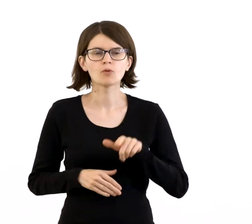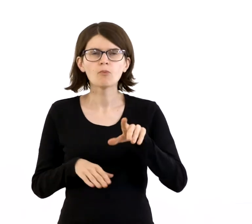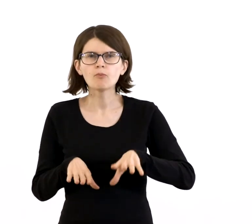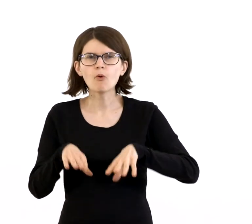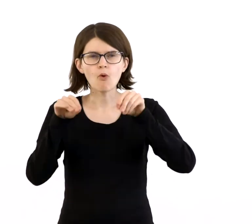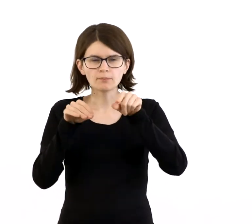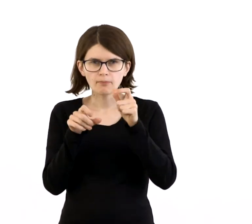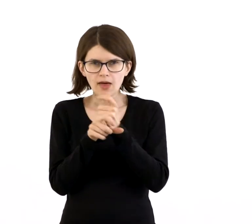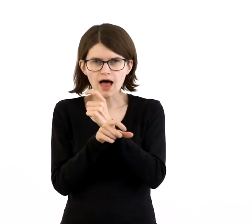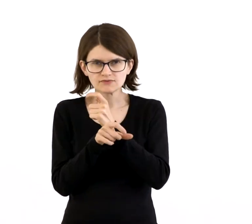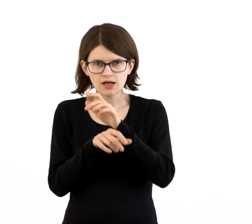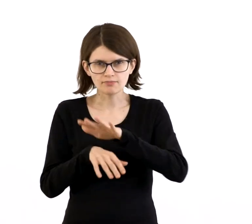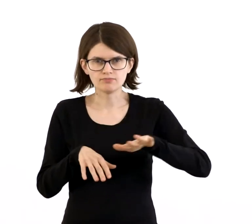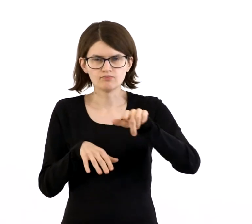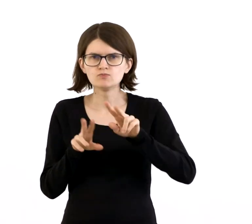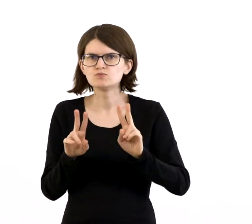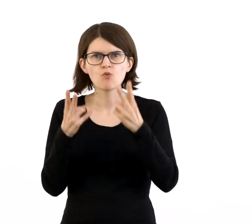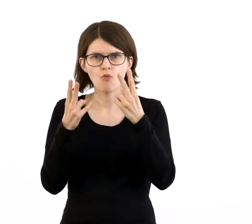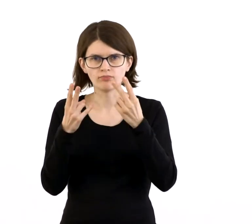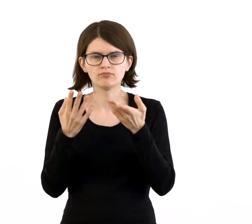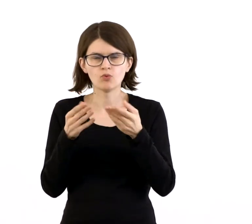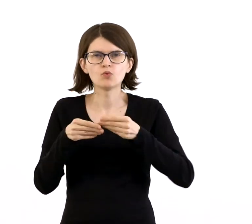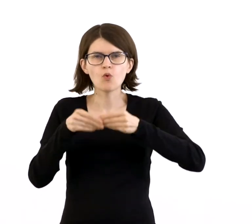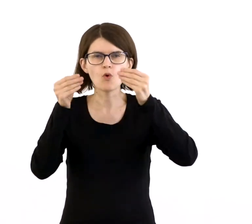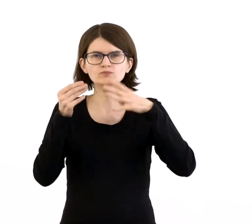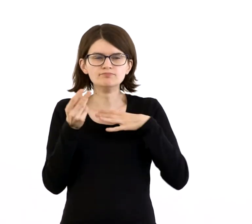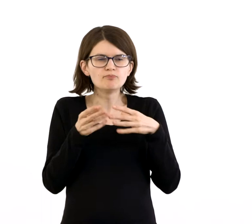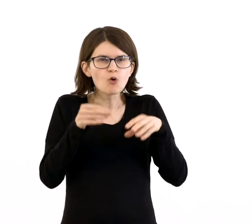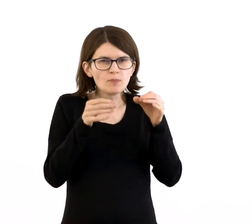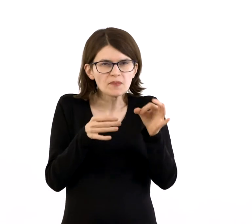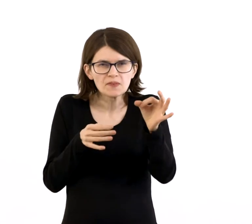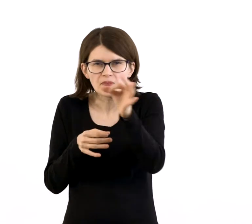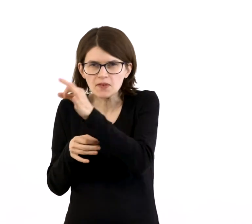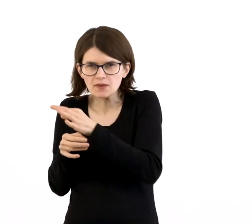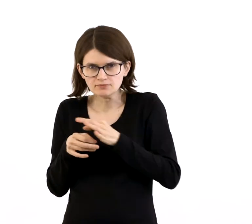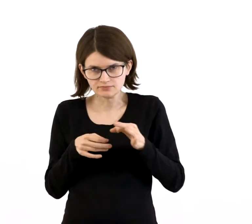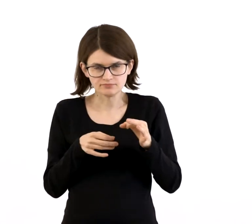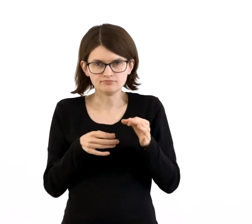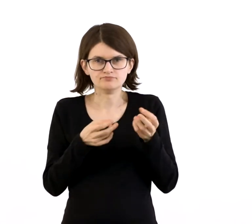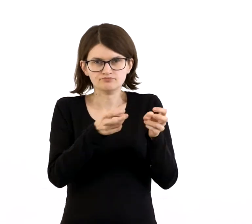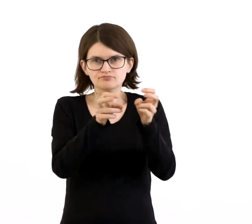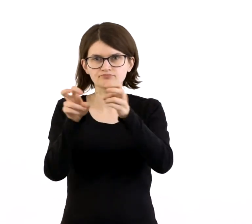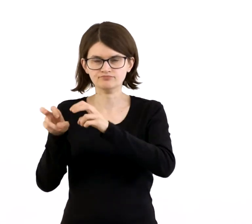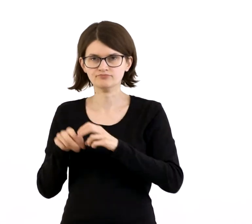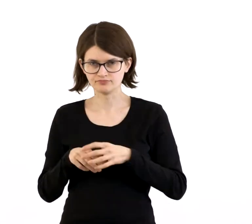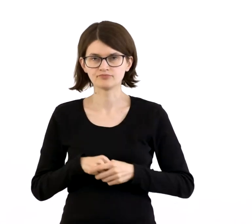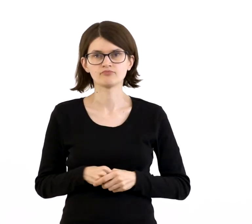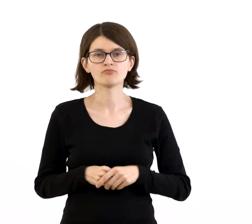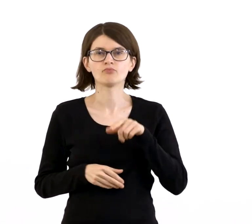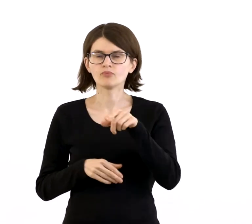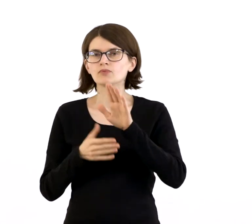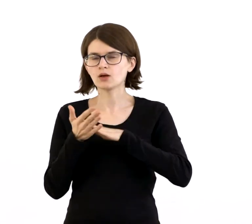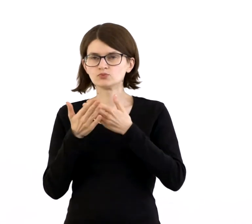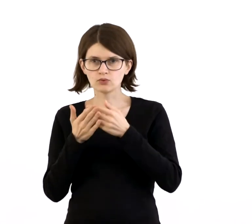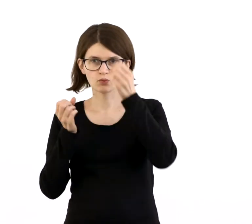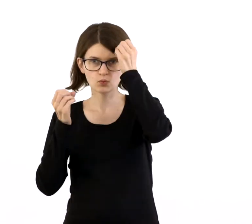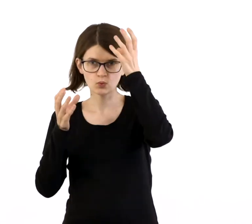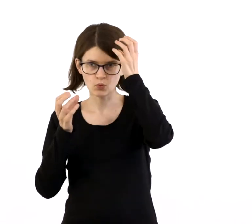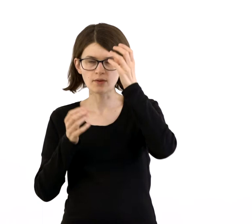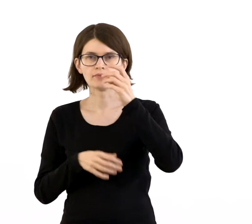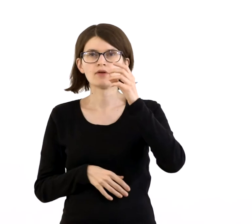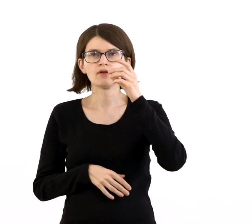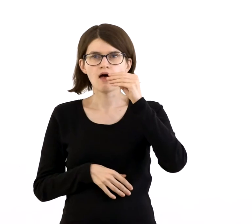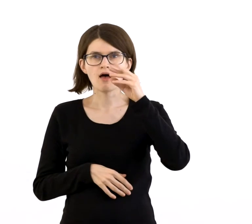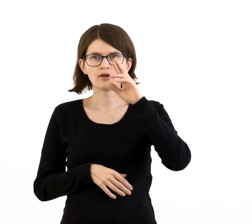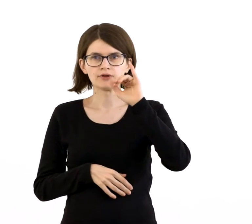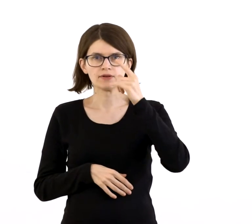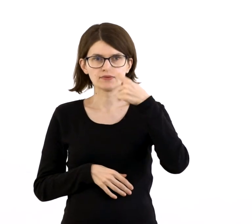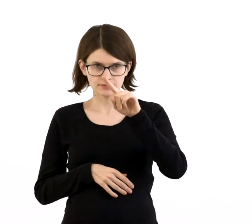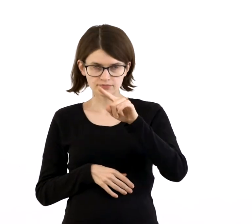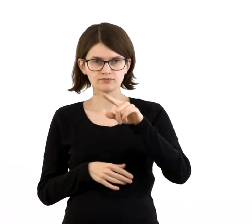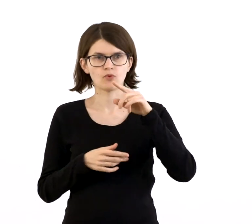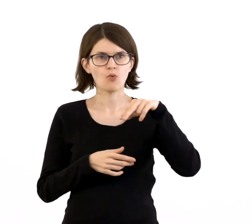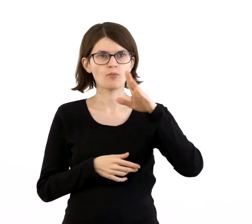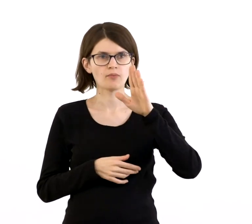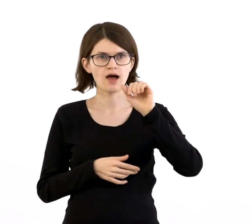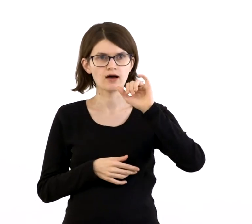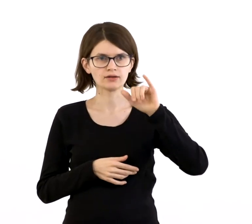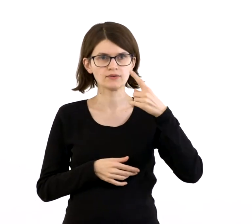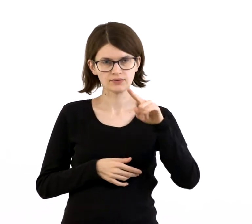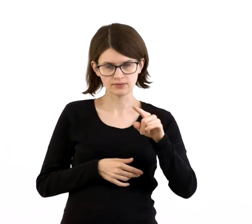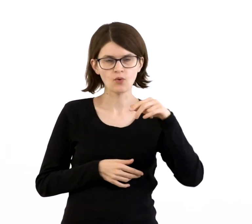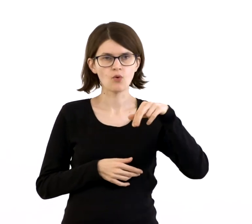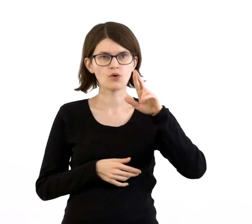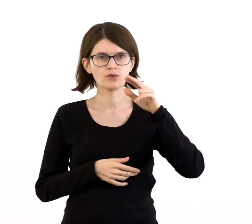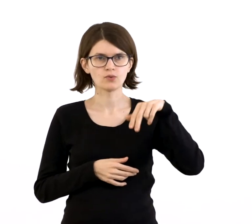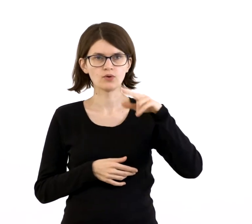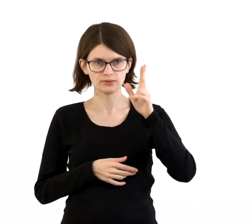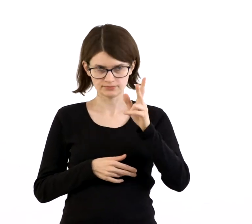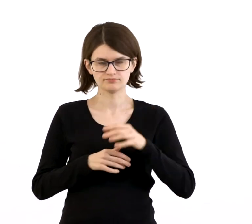Początki tego Państwa są związane z rozwojem osadnictwa (m.in. kultury Eridu, Ubajd i Uruk),